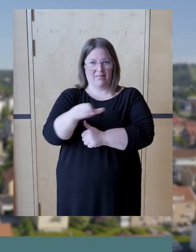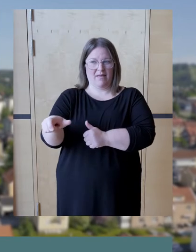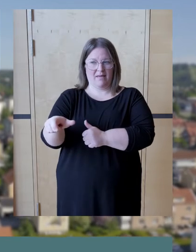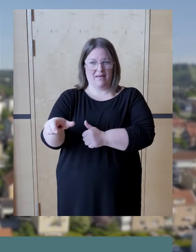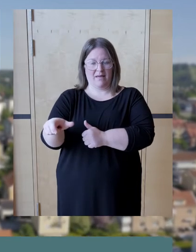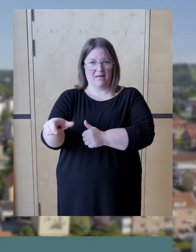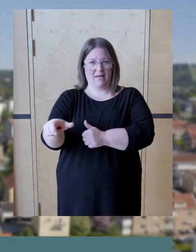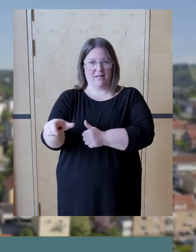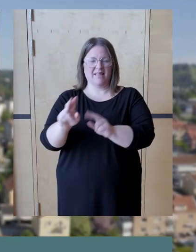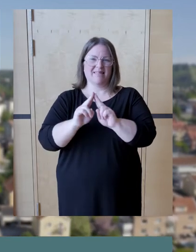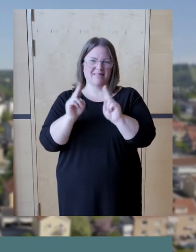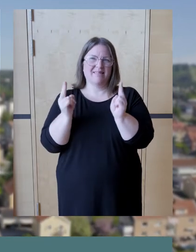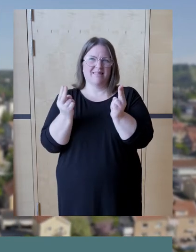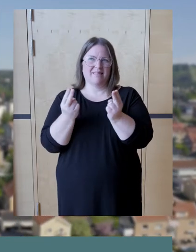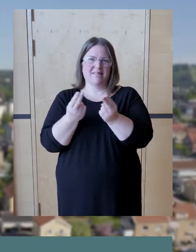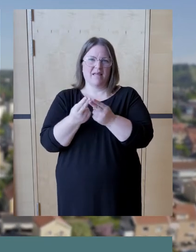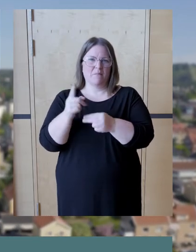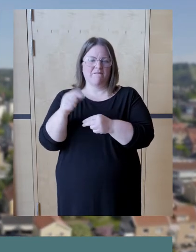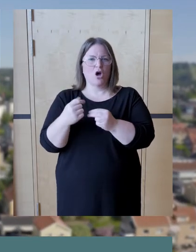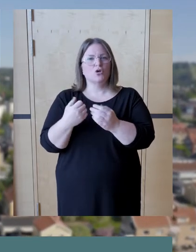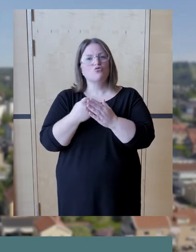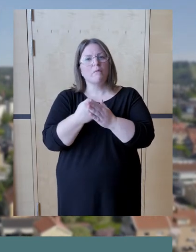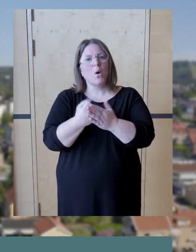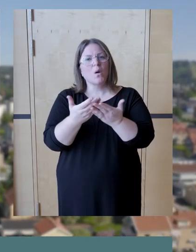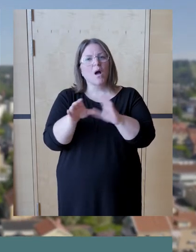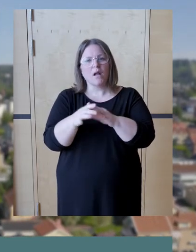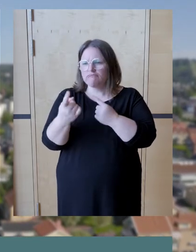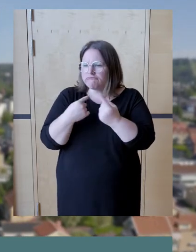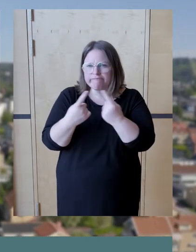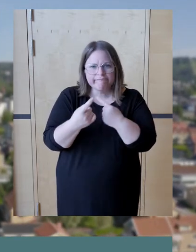Nämen får support och lokal Just om det där Hur ska du